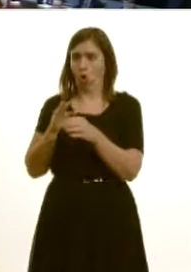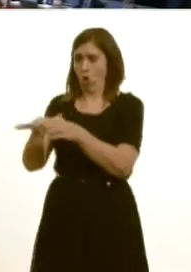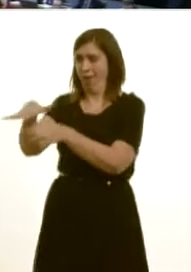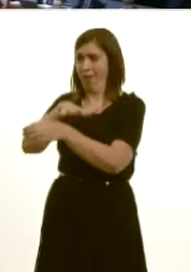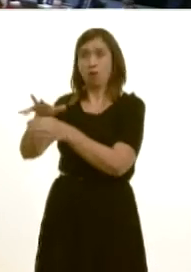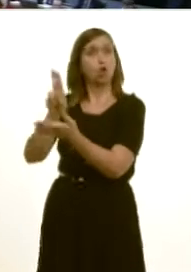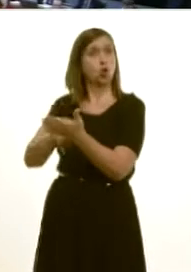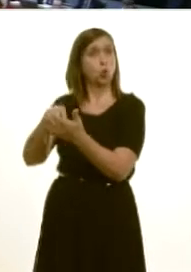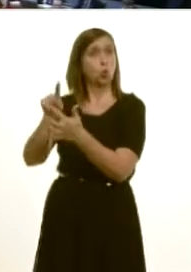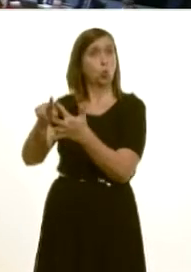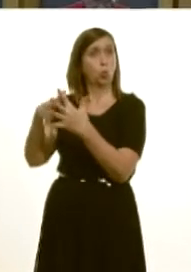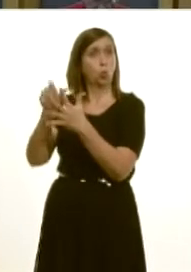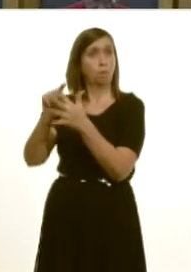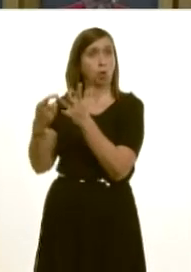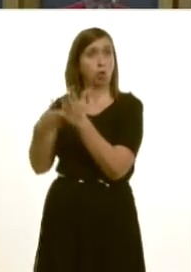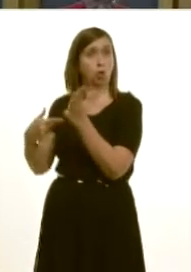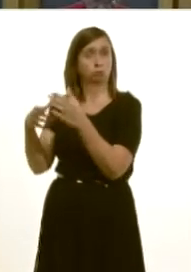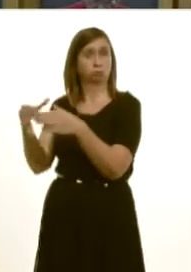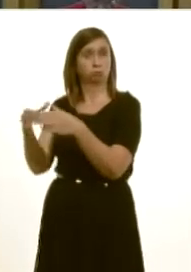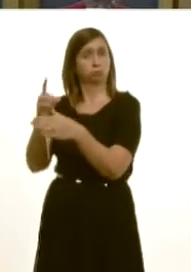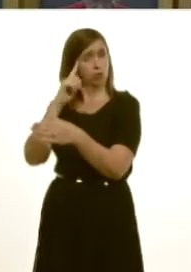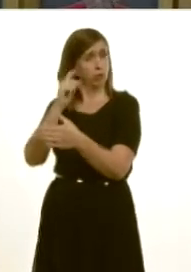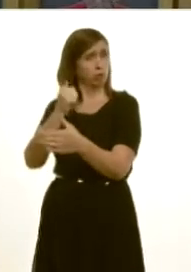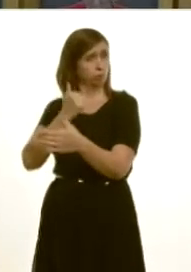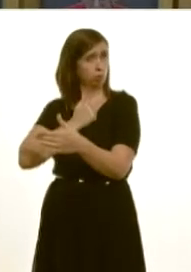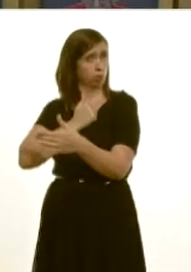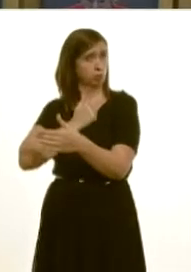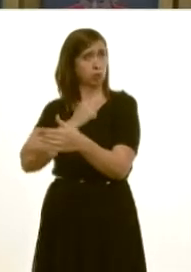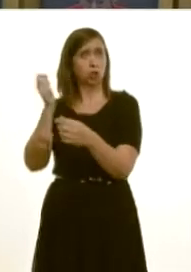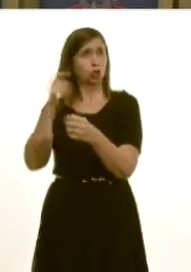early access to borrowing powers should be available for whatever the Welsh Government